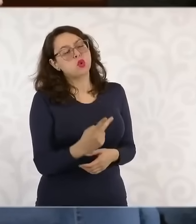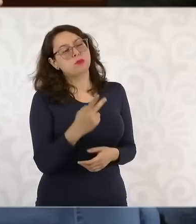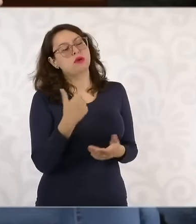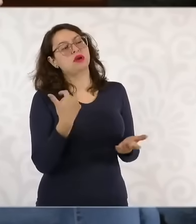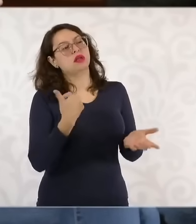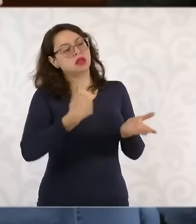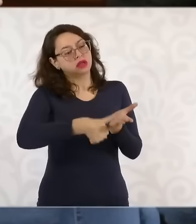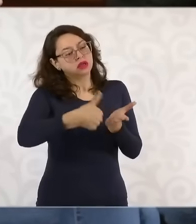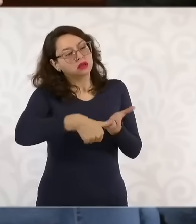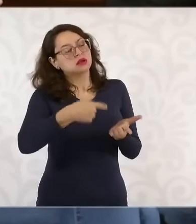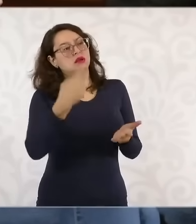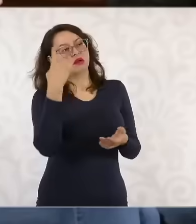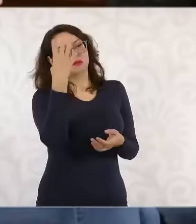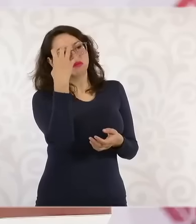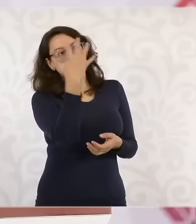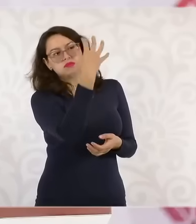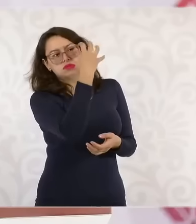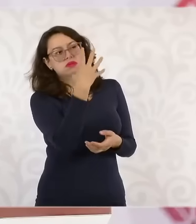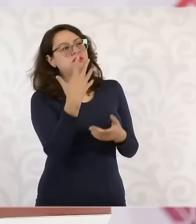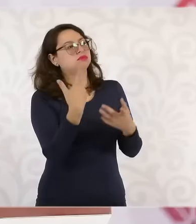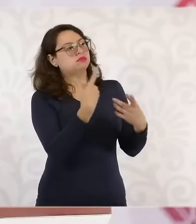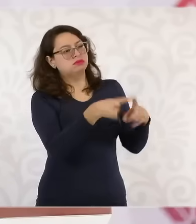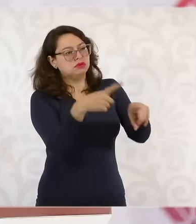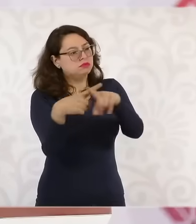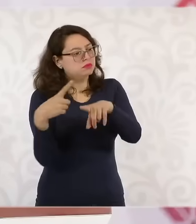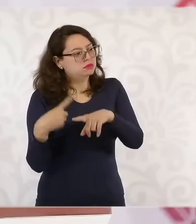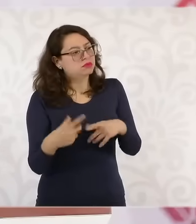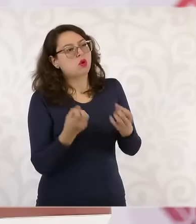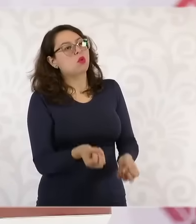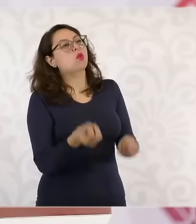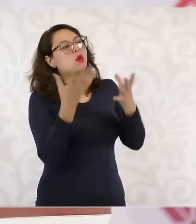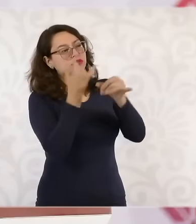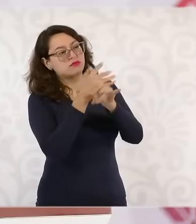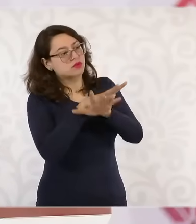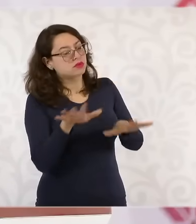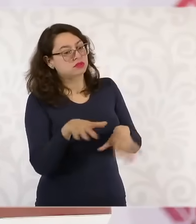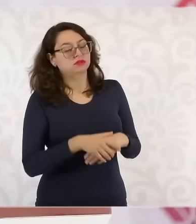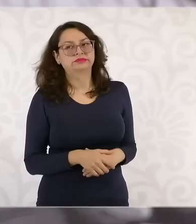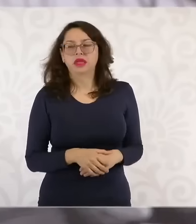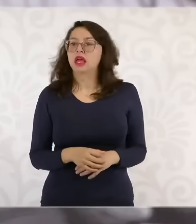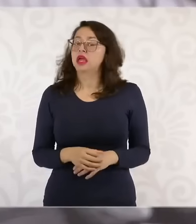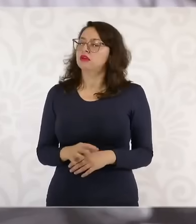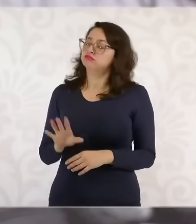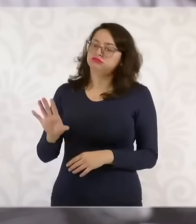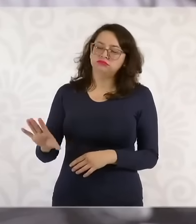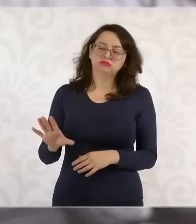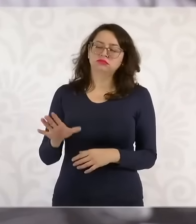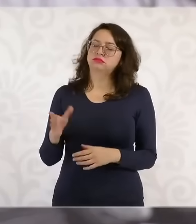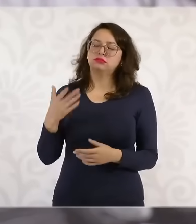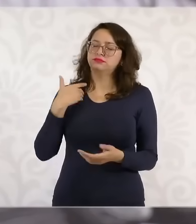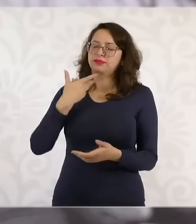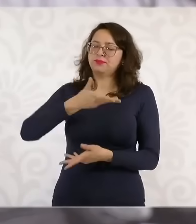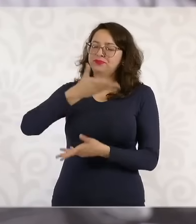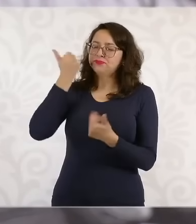de cuántos registros ya se llevan? Eh, yo le do puedo dar el dato en el día este, pero nos ha